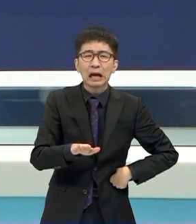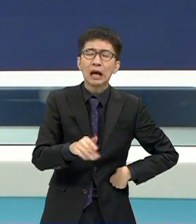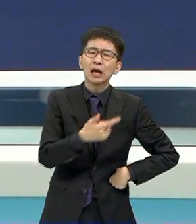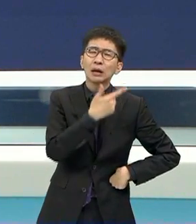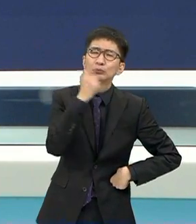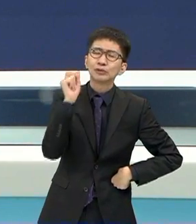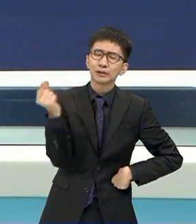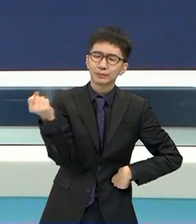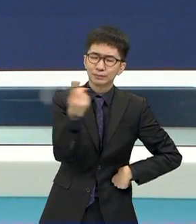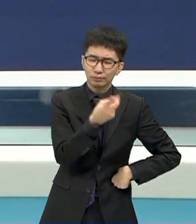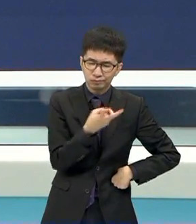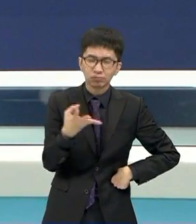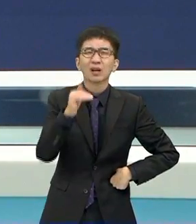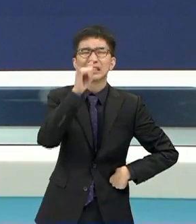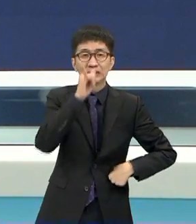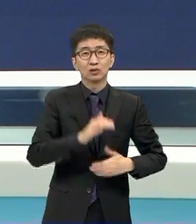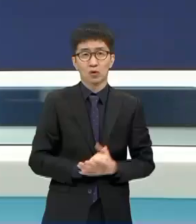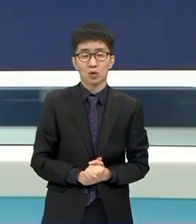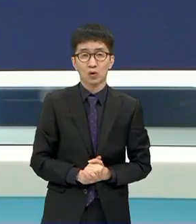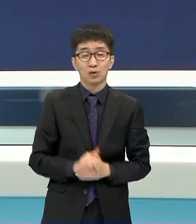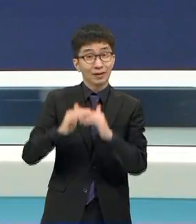지금부터 이 내용 짚어볼 텐데 저희는